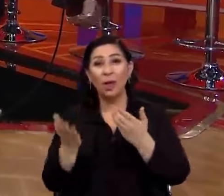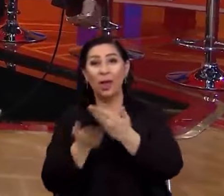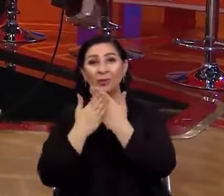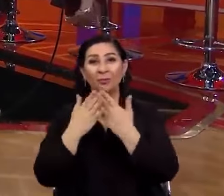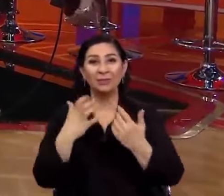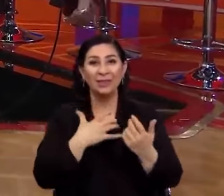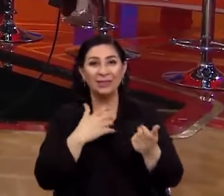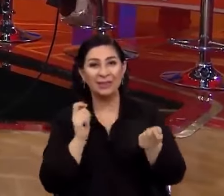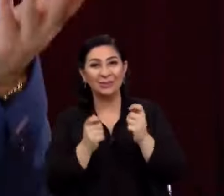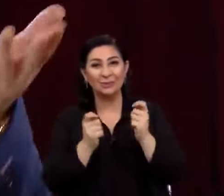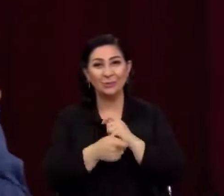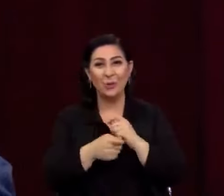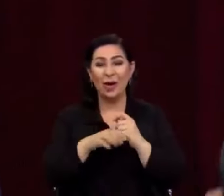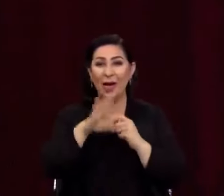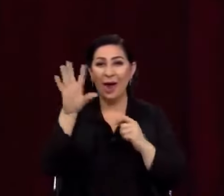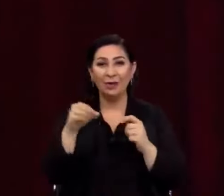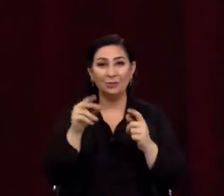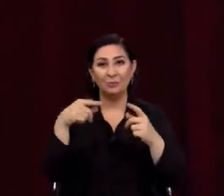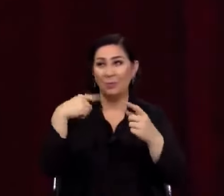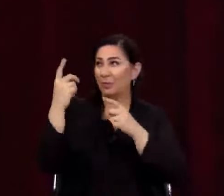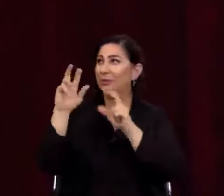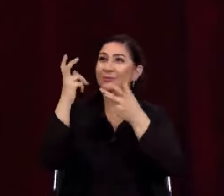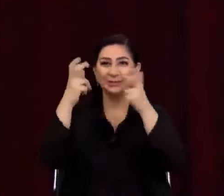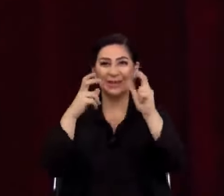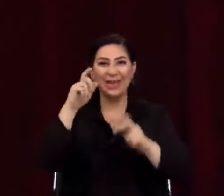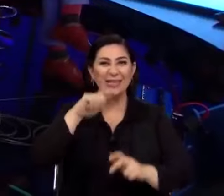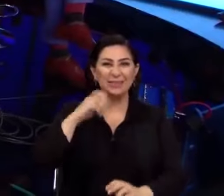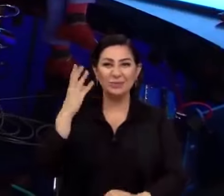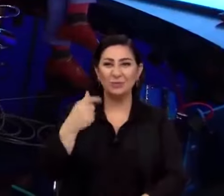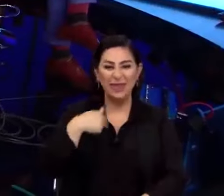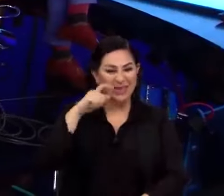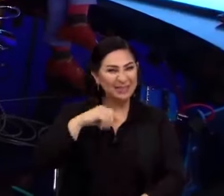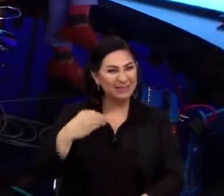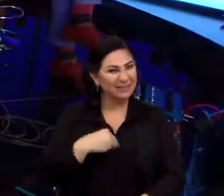gö Herkes birbirine bakıyor rezil oldunuz beni de rezil ettiniz harkulade